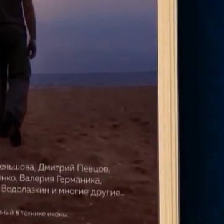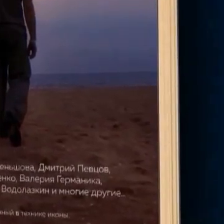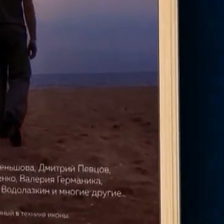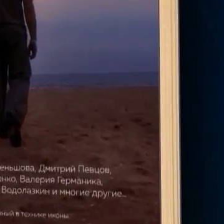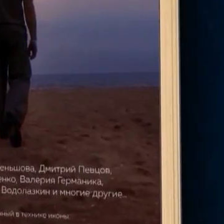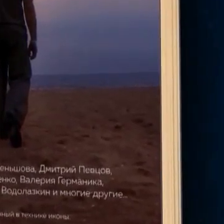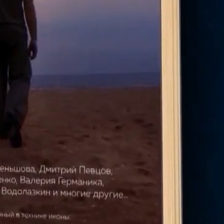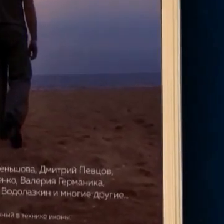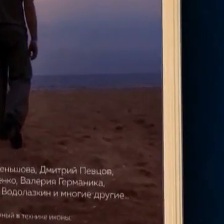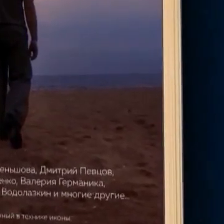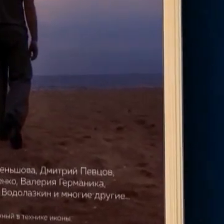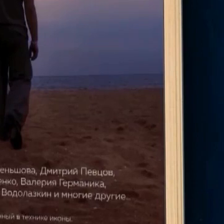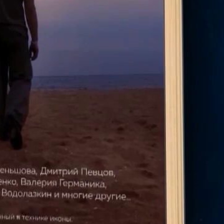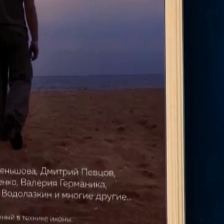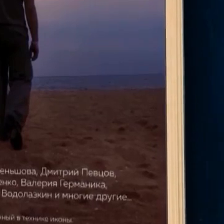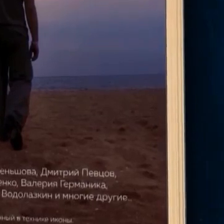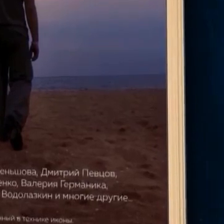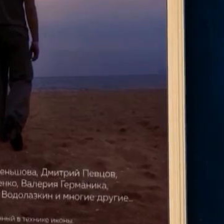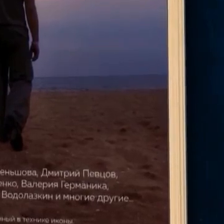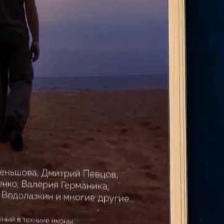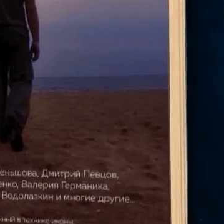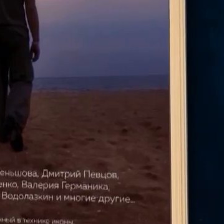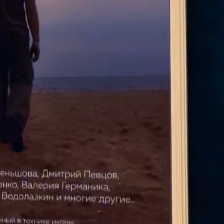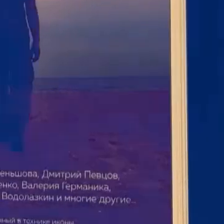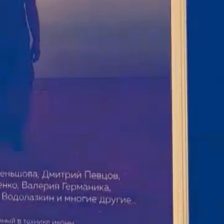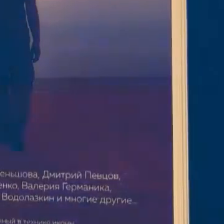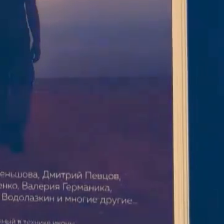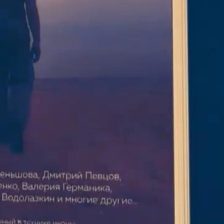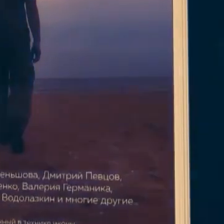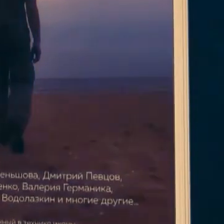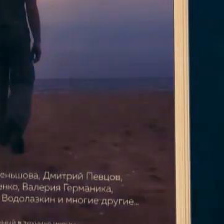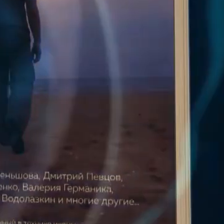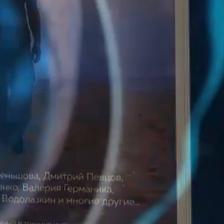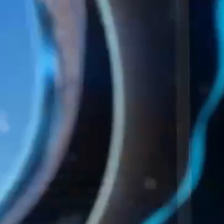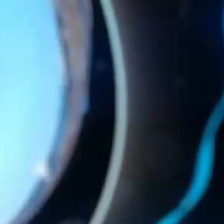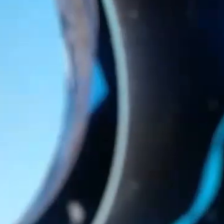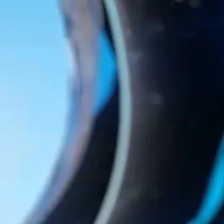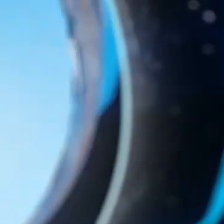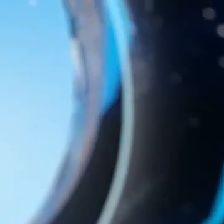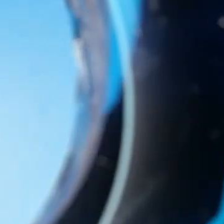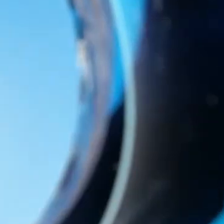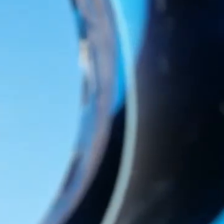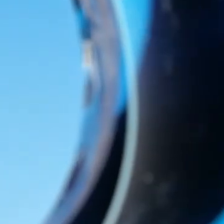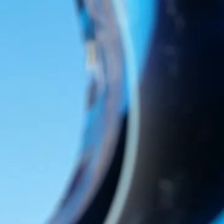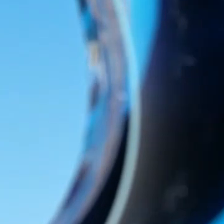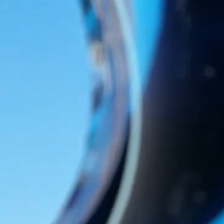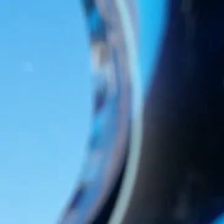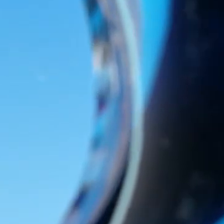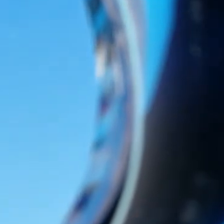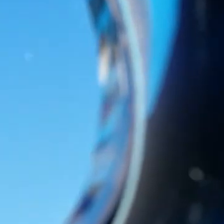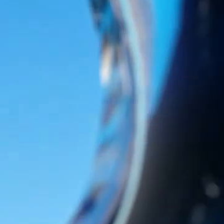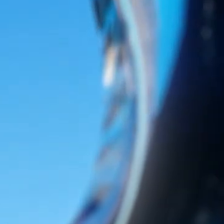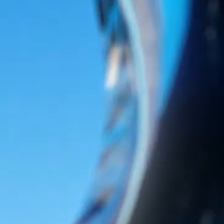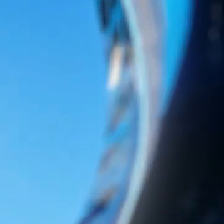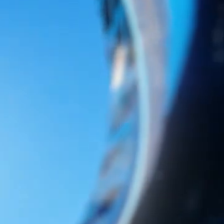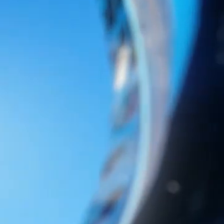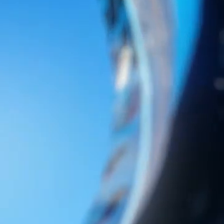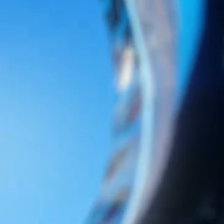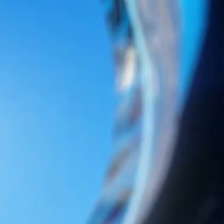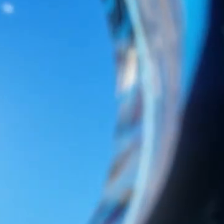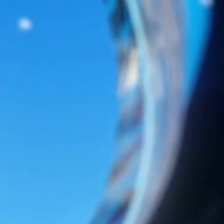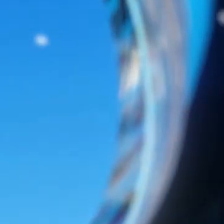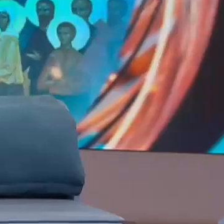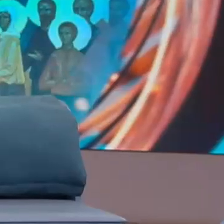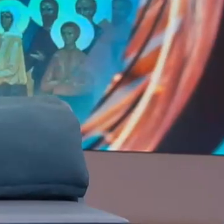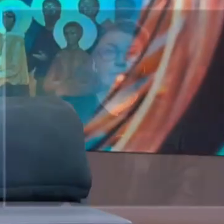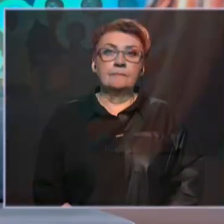учеными священниками режиссерами и многими другими подробную информацию [музыка] вместе